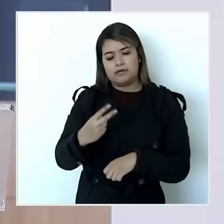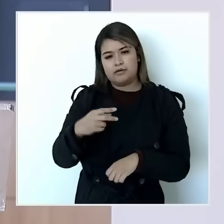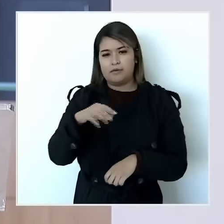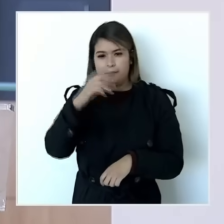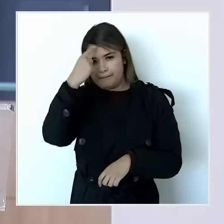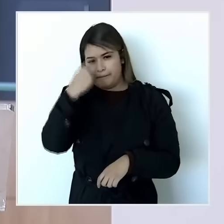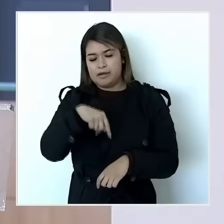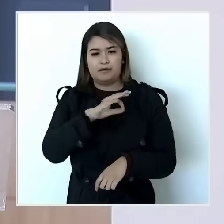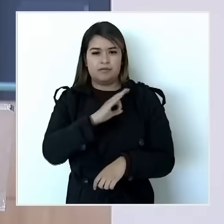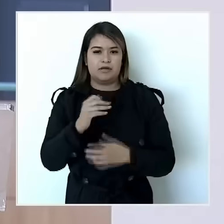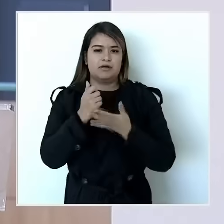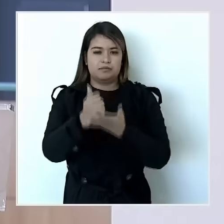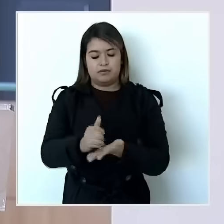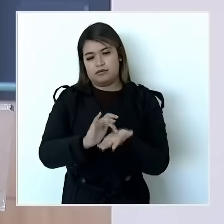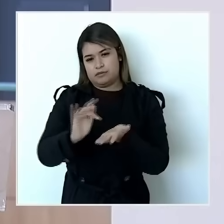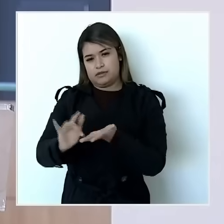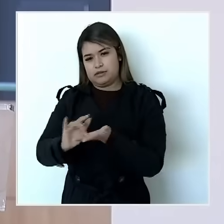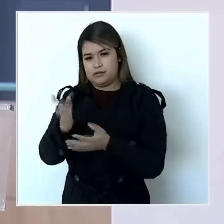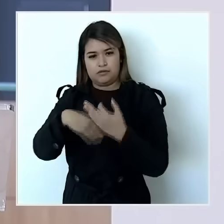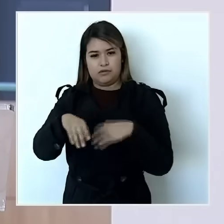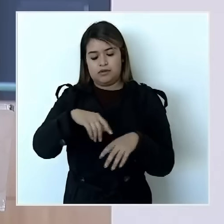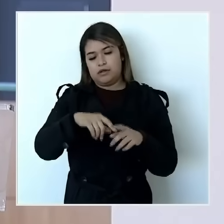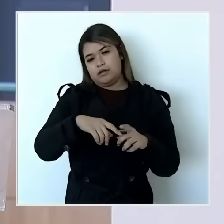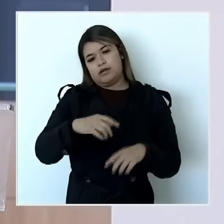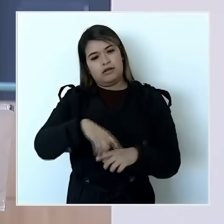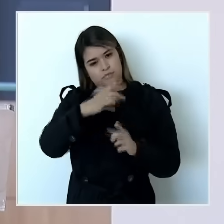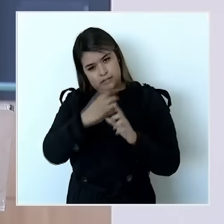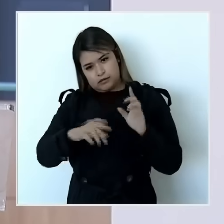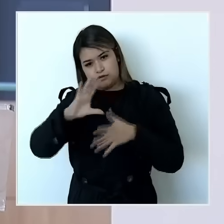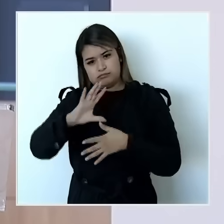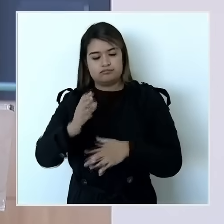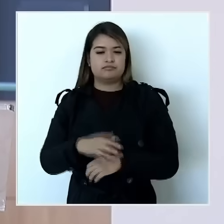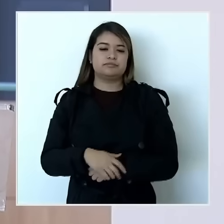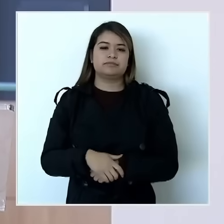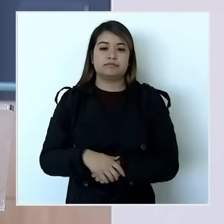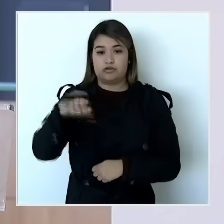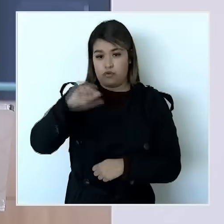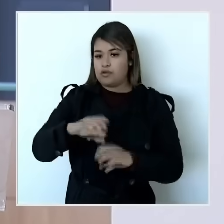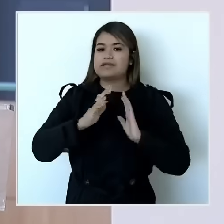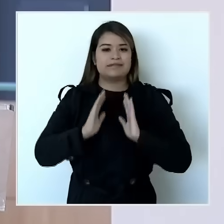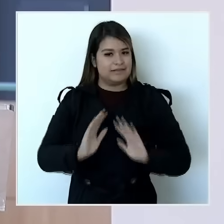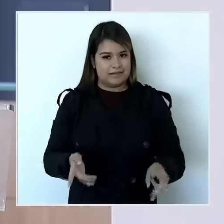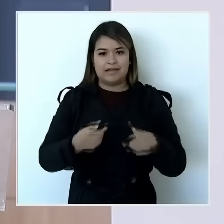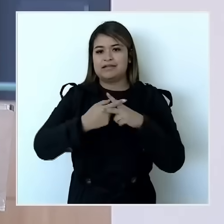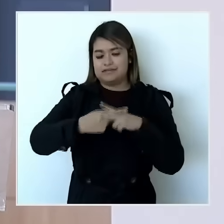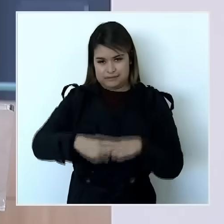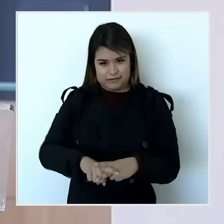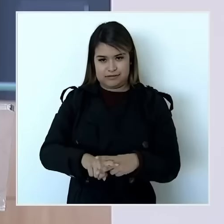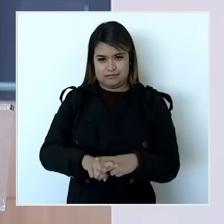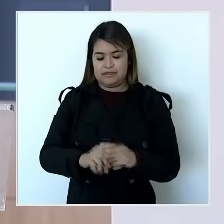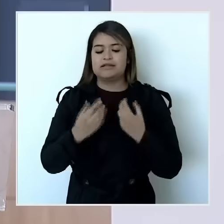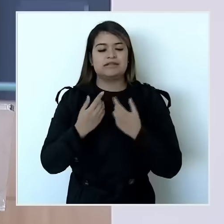del Norte. hoy que quedará formalmente inaugurada, comiende comiende mencionar también el apoyo que